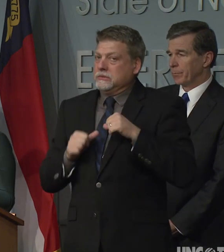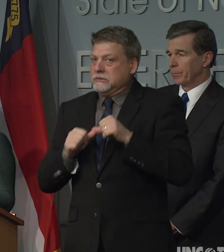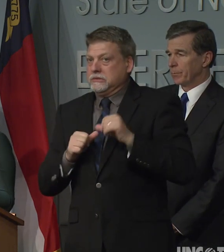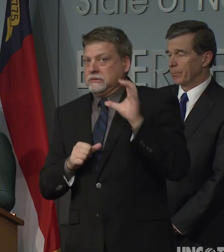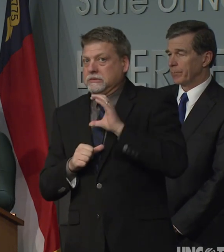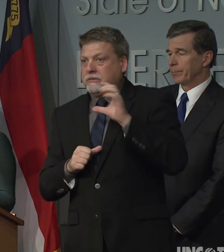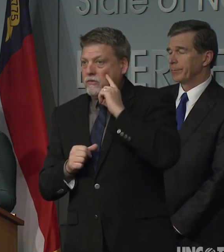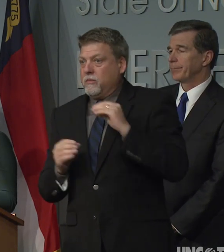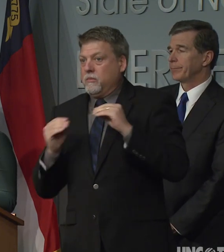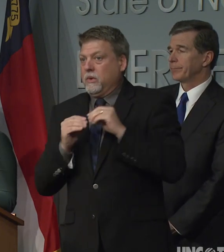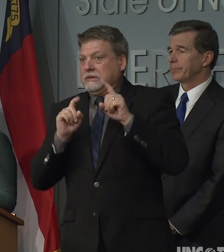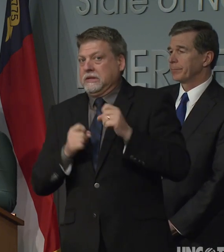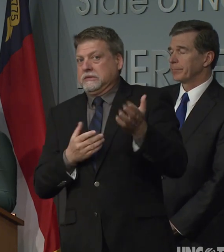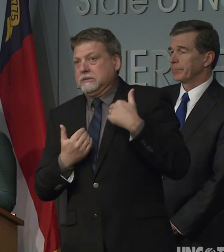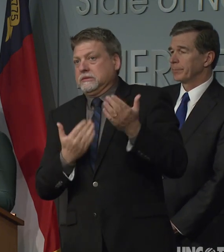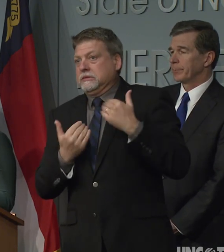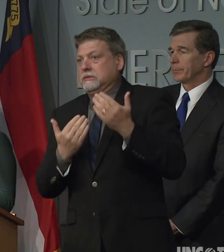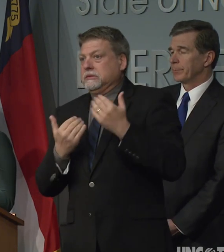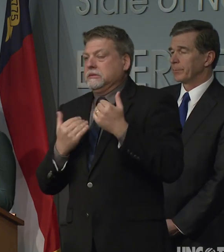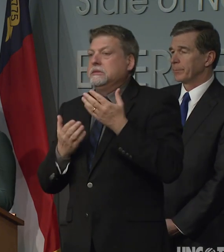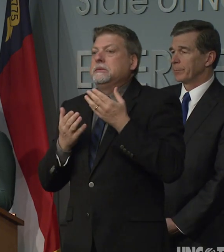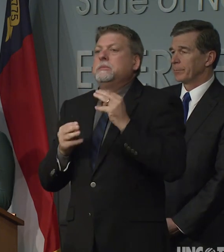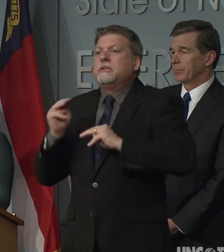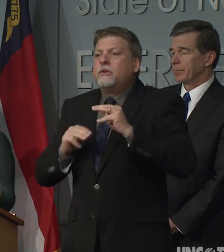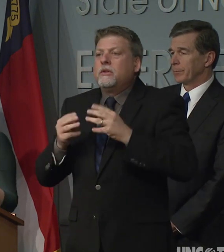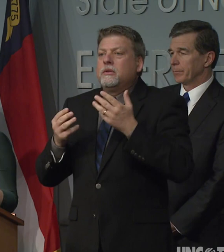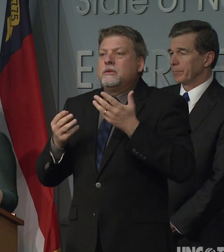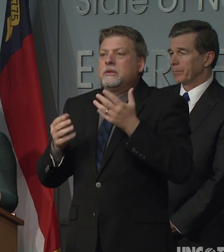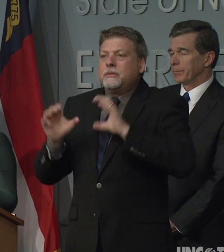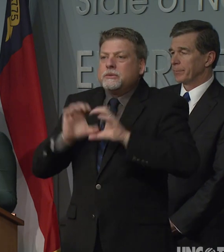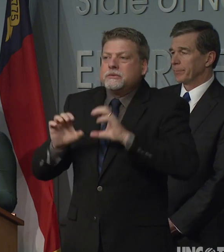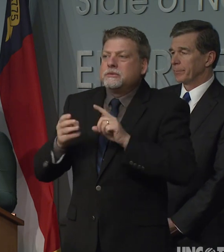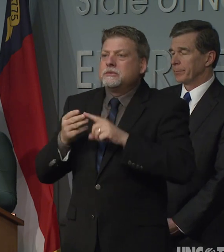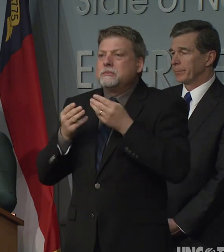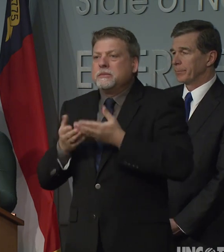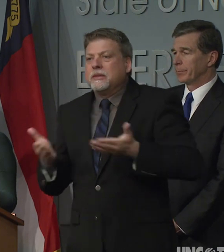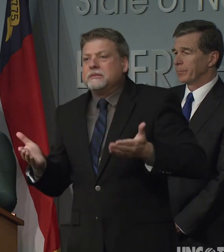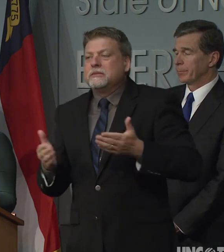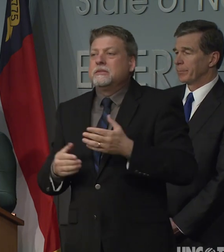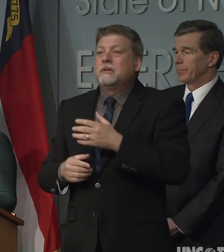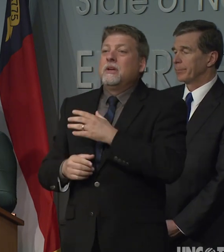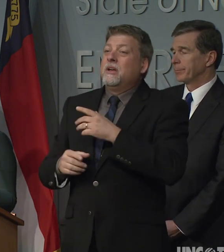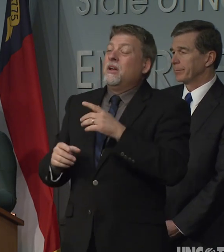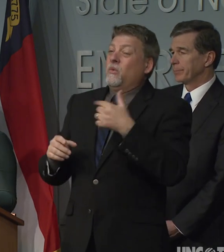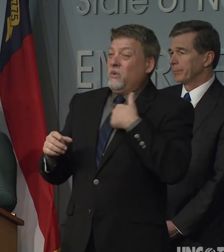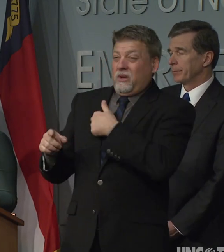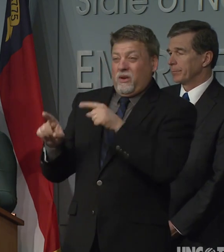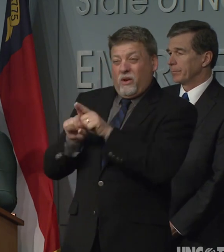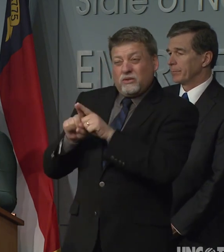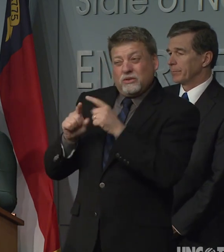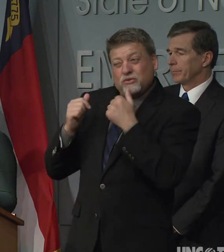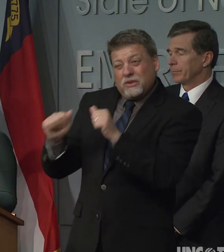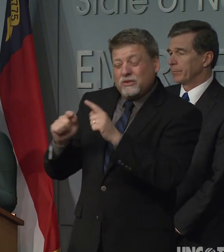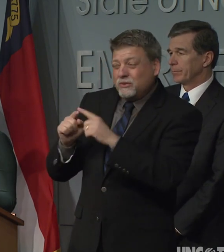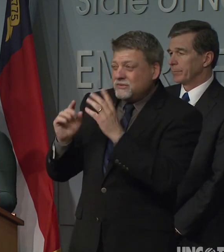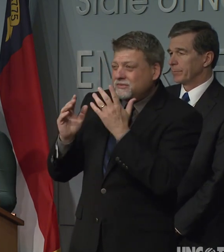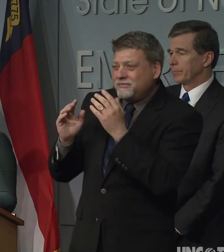Seguimos trabajando en esta continuamos y publicando más días para nuestras y representantes clínicos y para